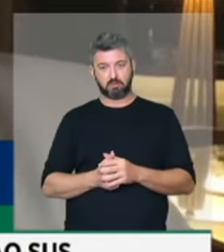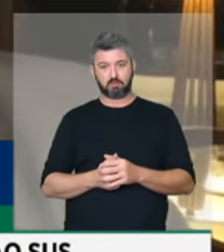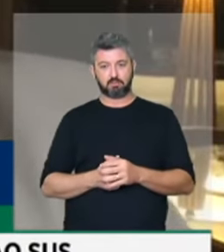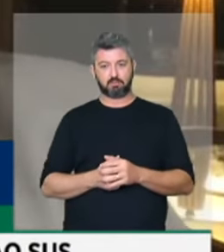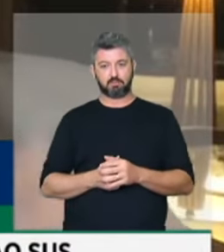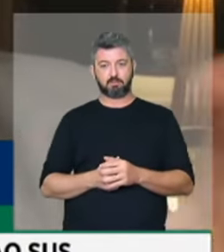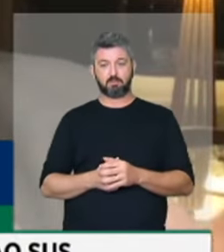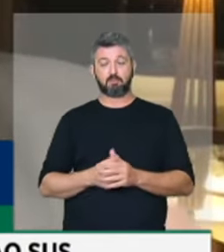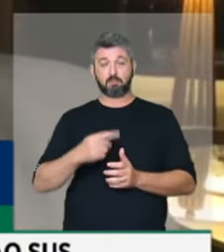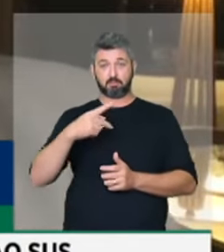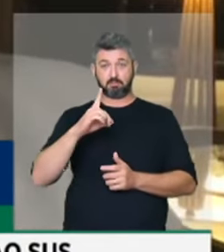VOTA SIM, LAMENTANDO AQUI ATÉ AS PALAVRAS QUE O DEPUTADO DO